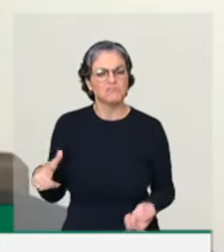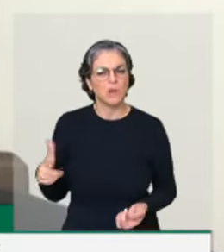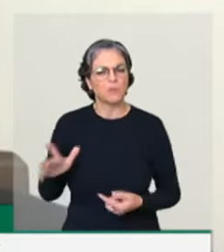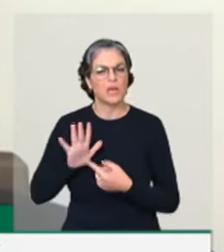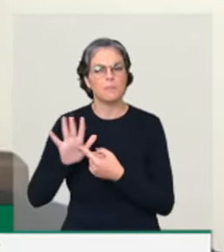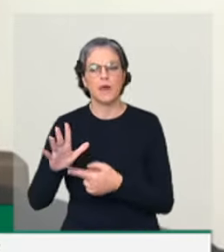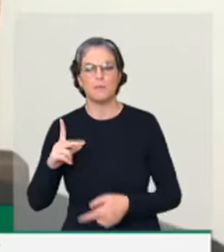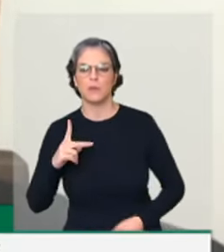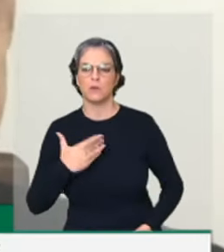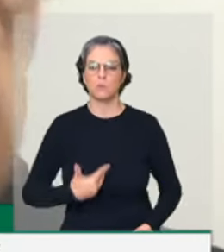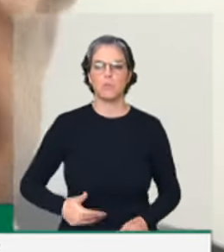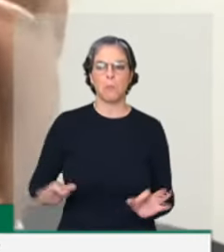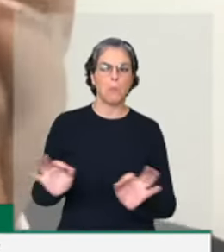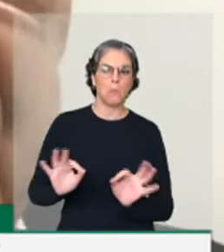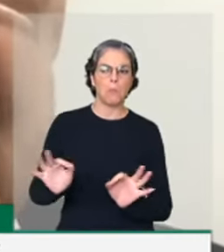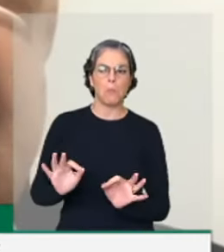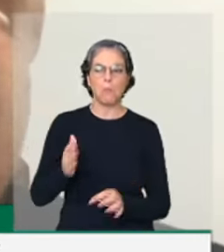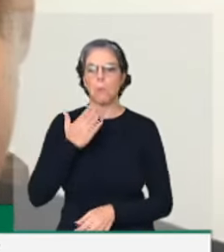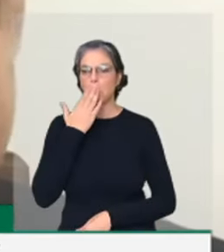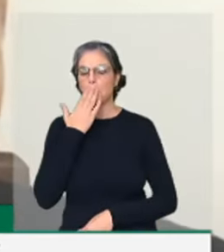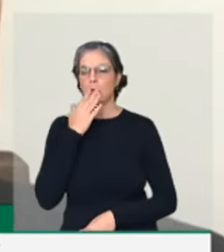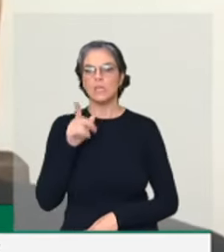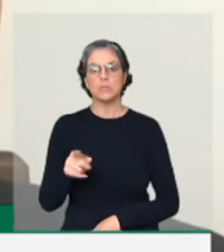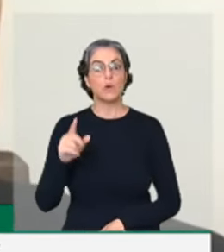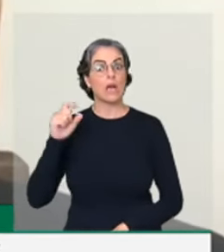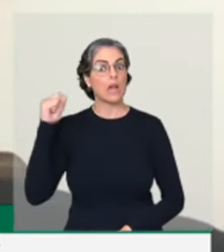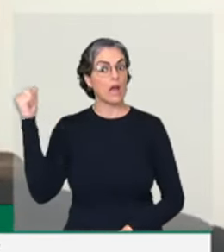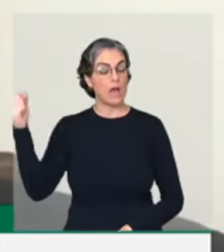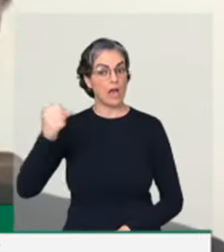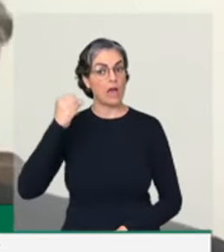ENTÃO É MUITO GRAVE. MAS EU TOMO A SUA BOA INTENÇÃO COMO O ASPECTO PRINCIPAL. EU QUERO